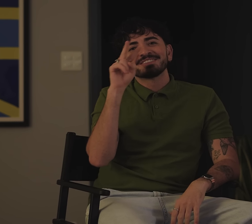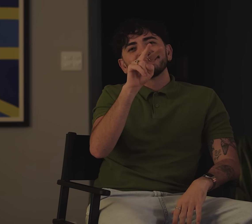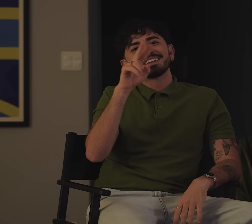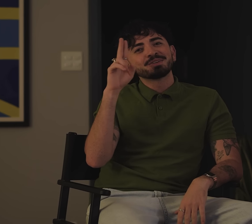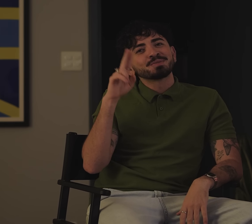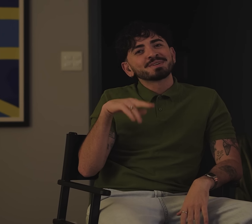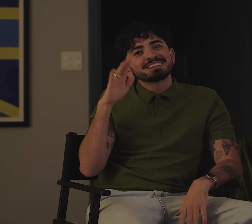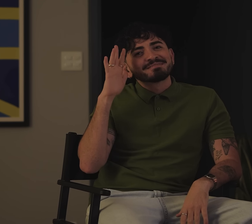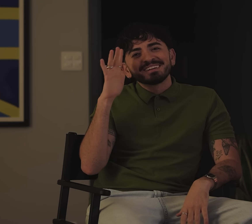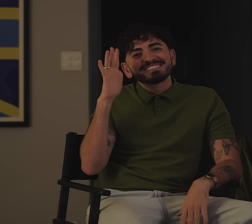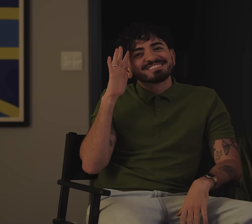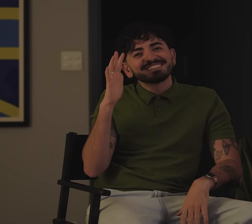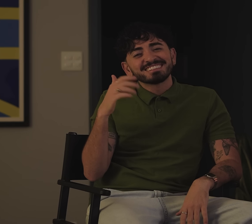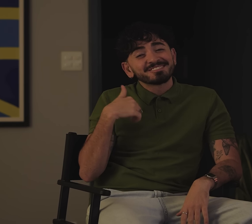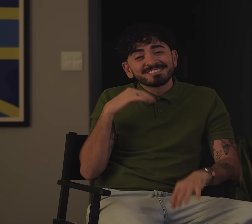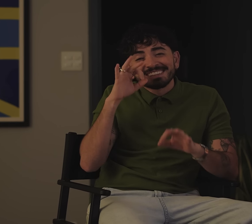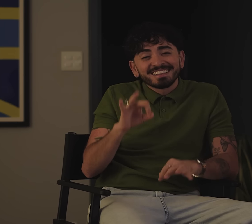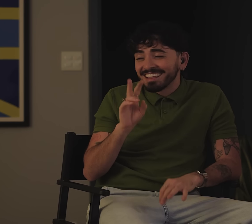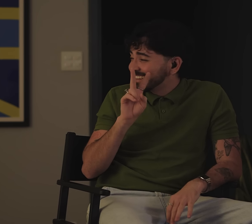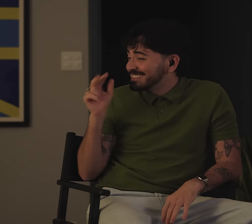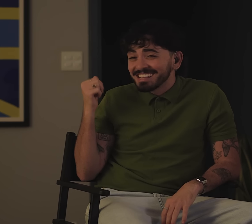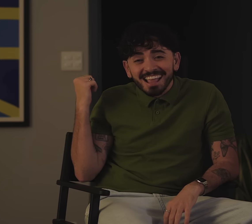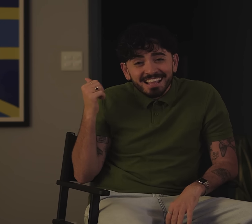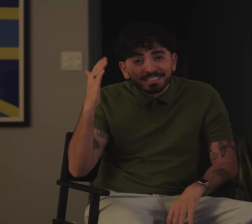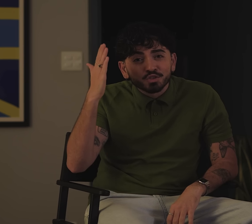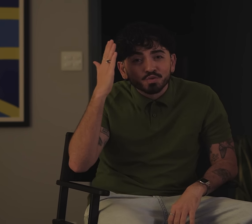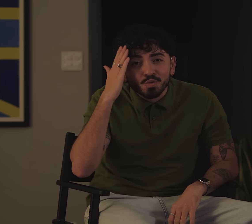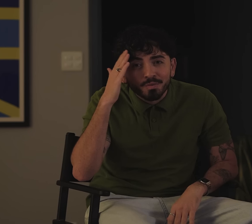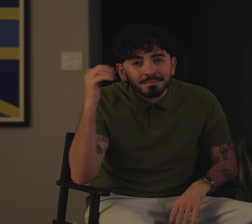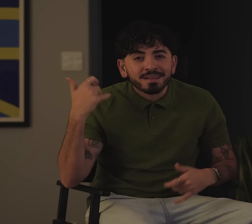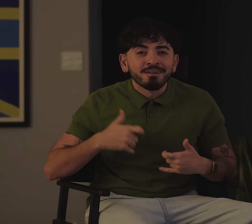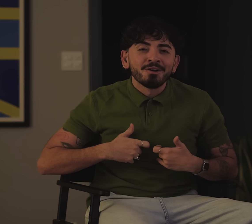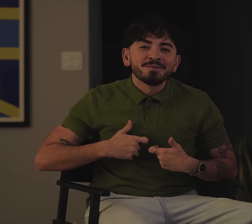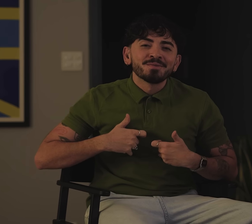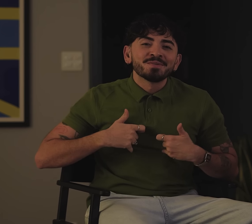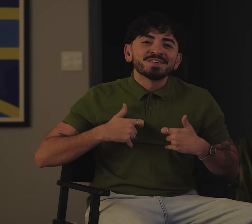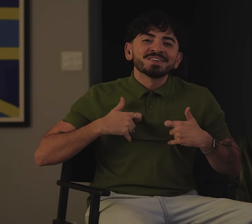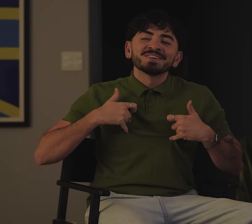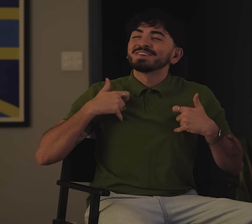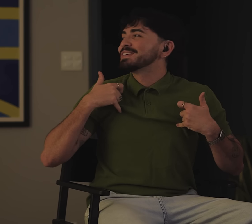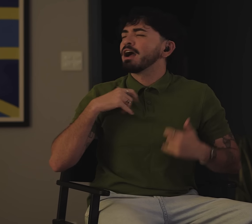Tenho certeza de que aquele Gabriel de 12 anos nunca imaginaria. Mas, se ele soubesse antes, ficaria muito orgulhoso de tudo isso.